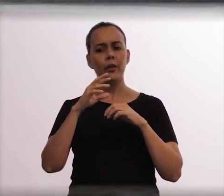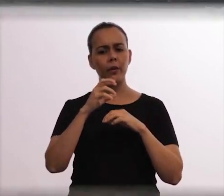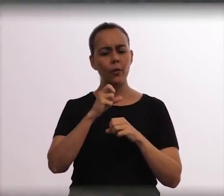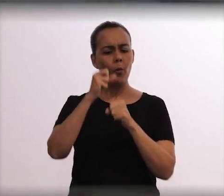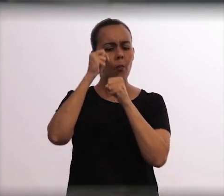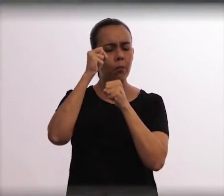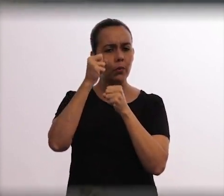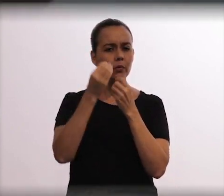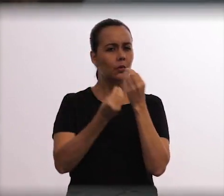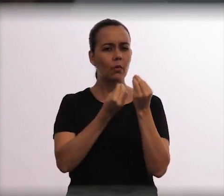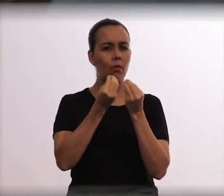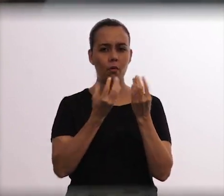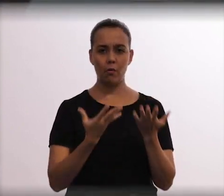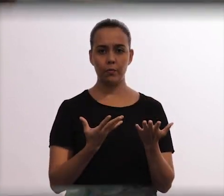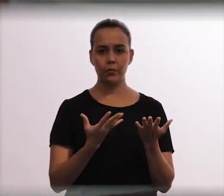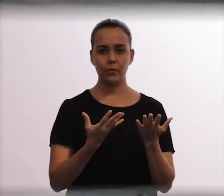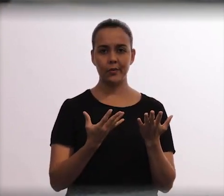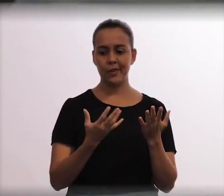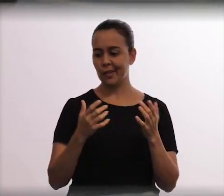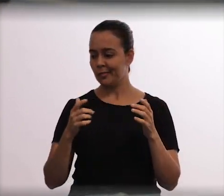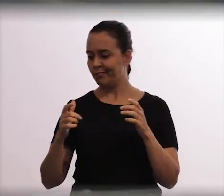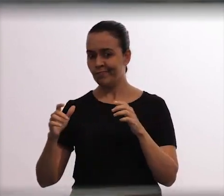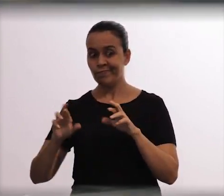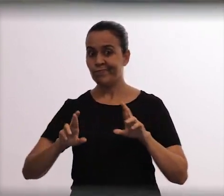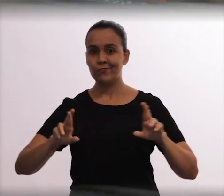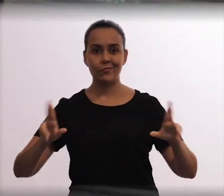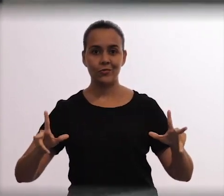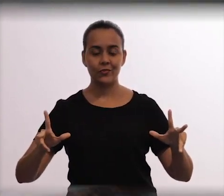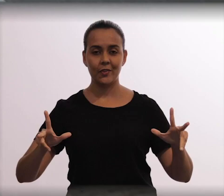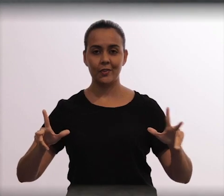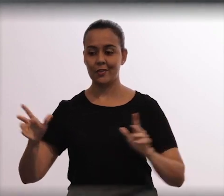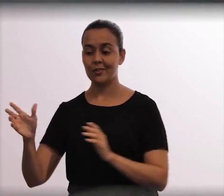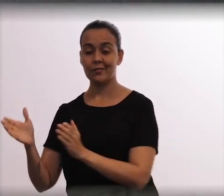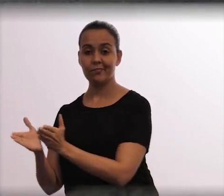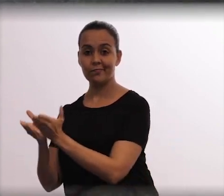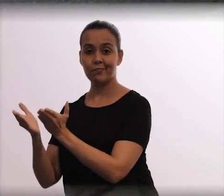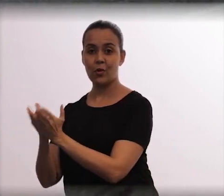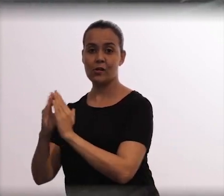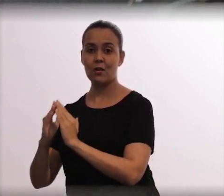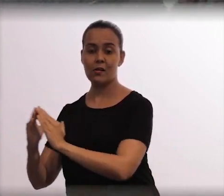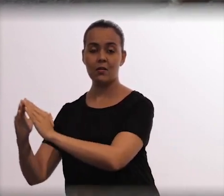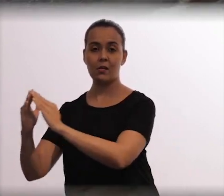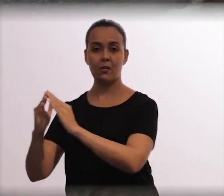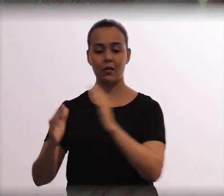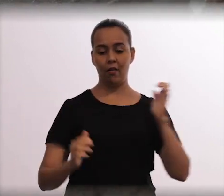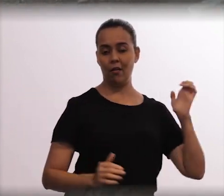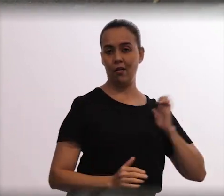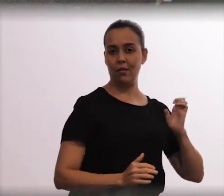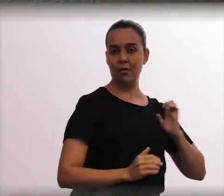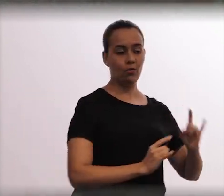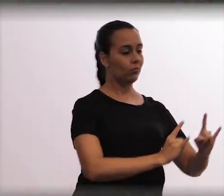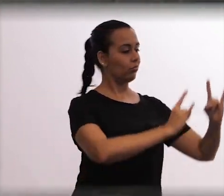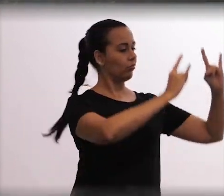que ela é desequilibrada em alguma dimensão. Ela tem problemas de forma, elas têm problemas de função,